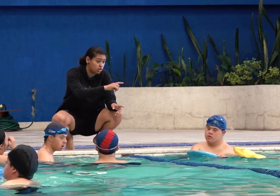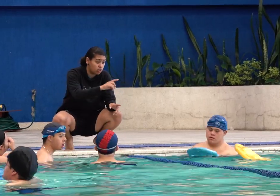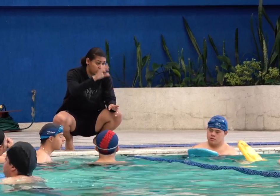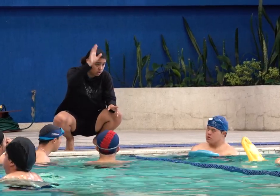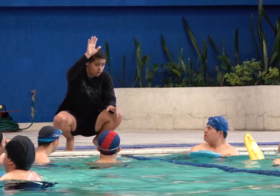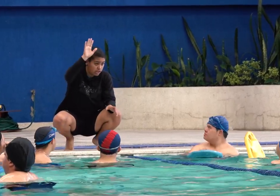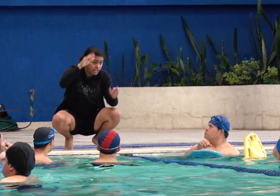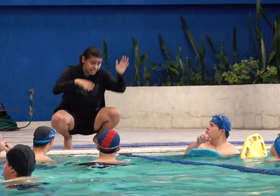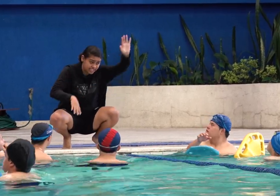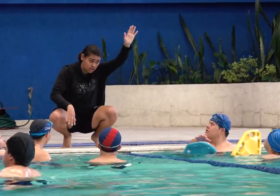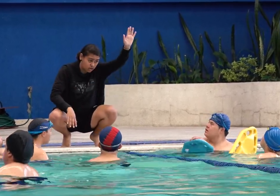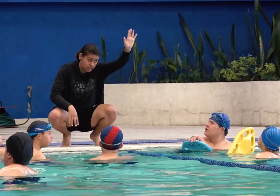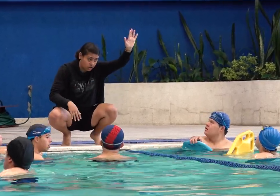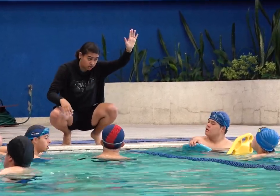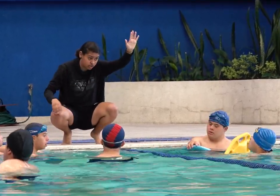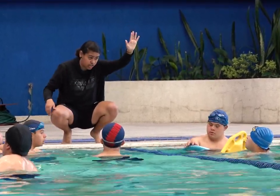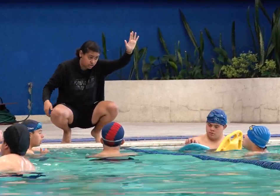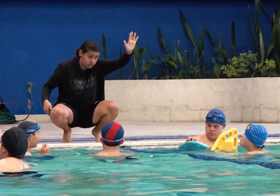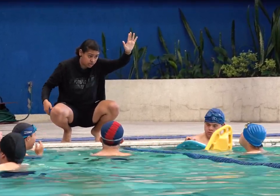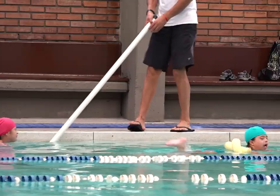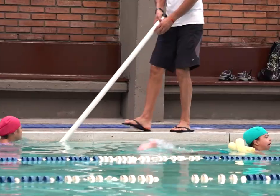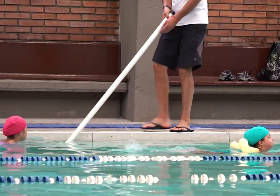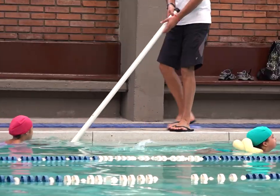>Natalia Mendoza: El profesor Jairo Fernandez,